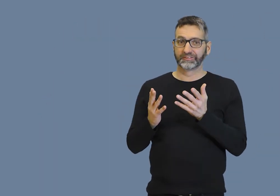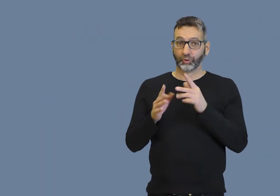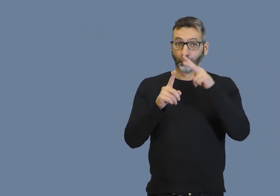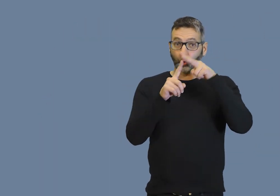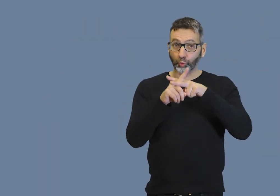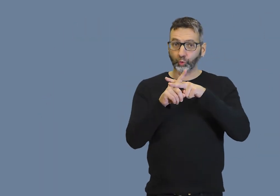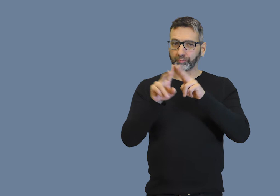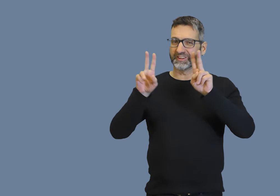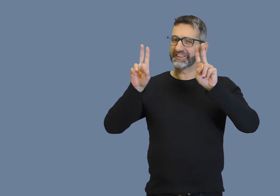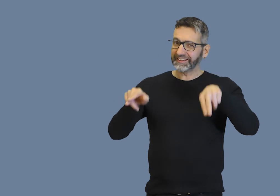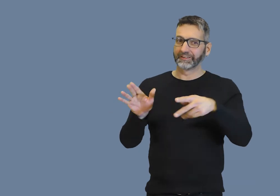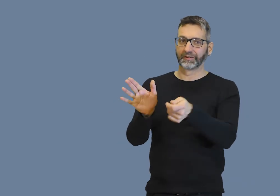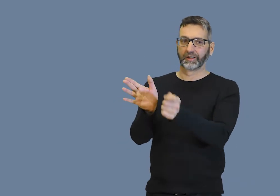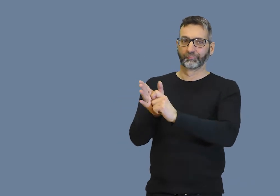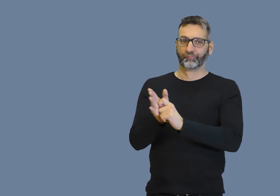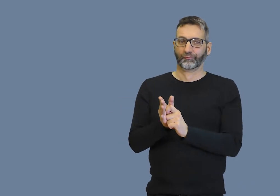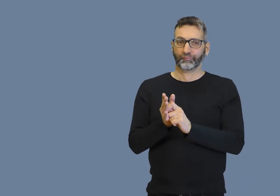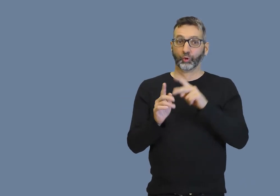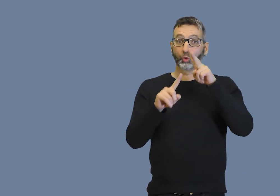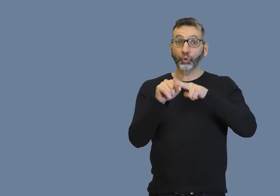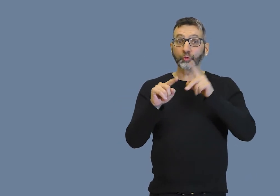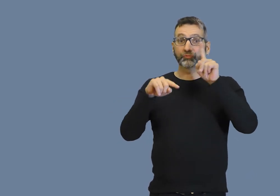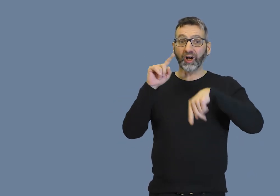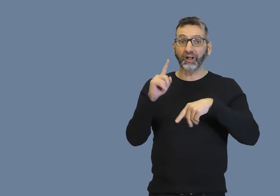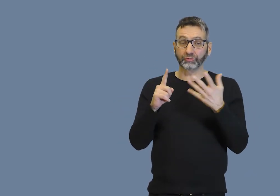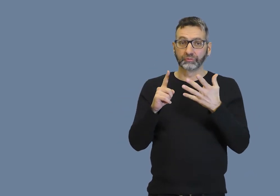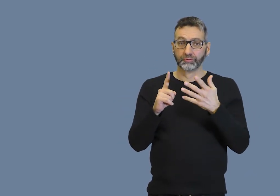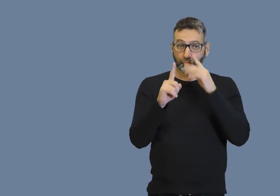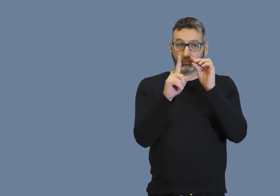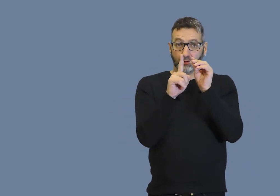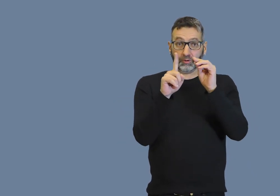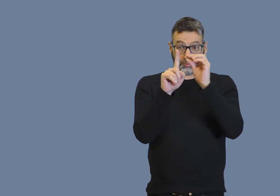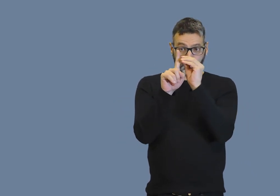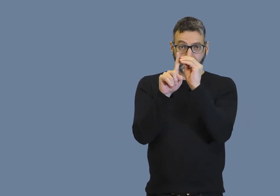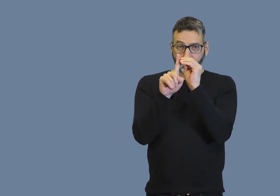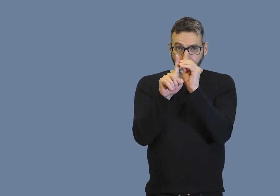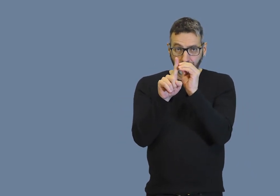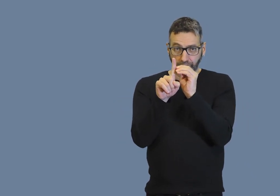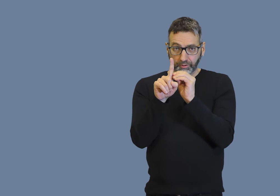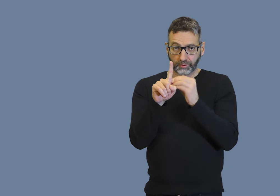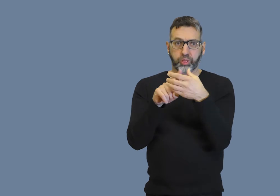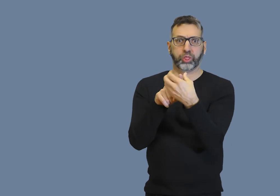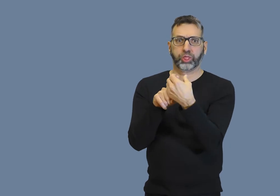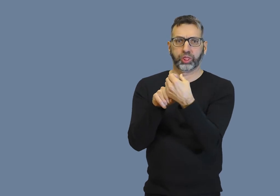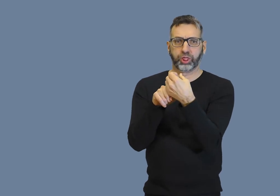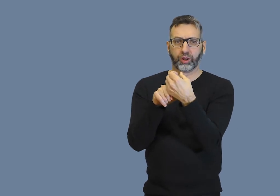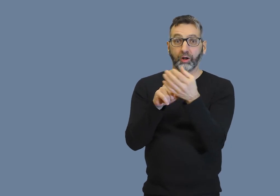dass du das Kondom in der richtigen Größe kaufst. Ein falsches Kondom ist zu groß,